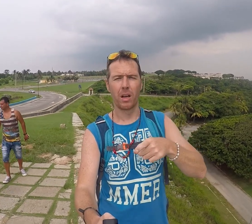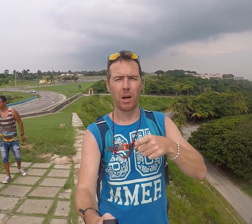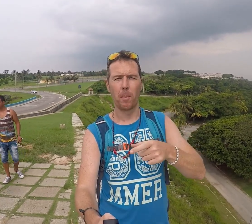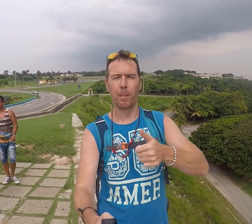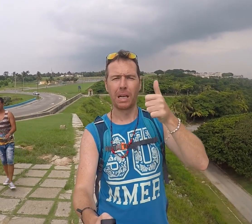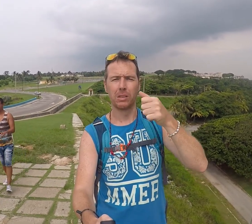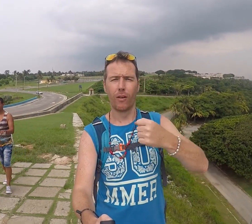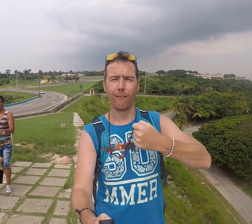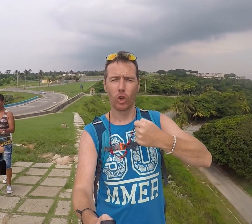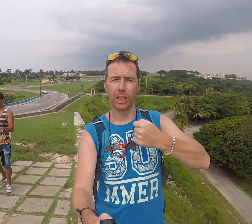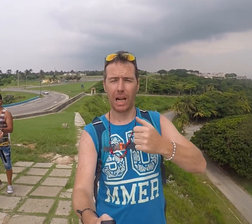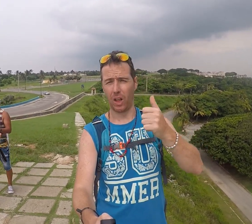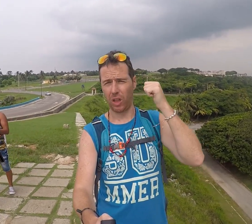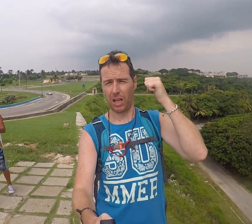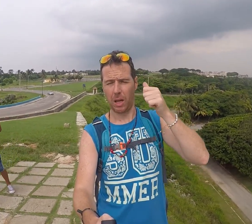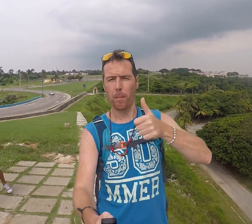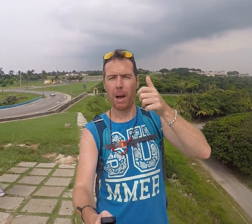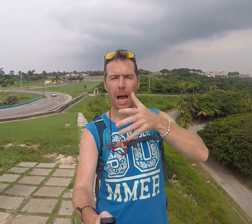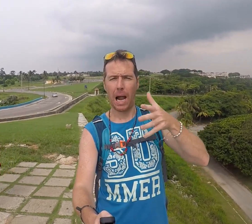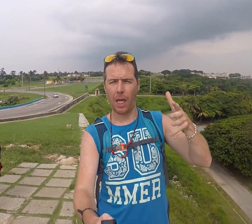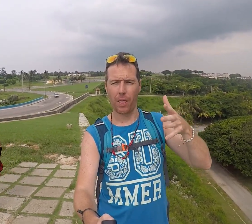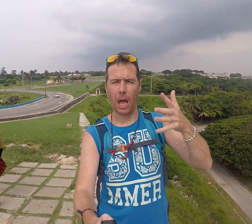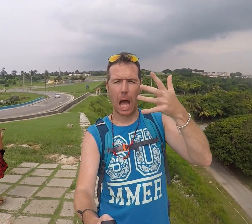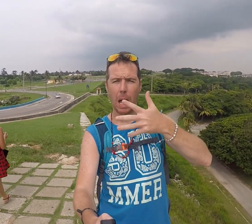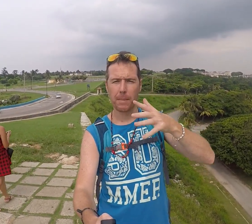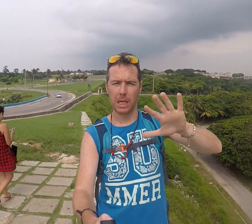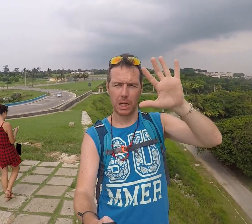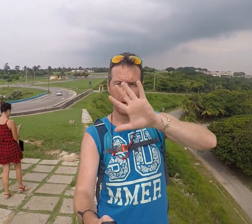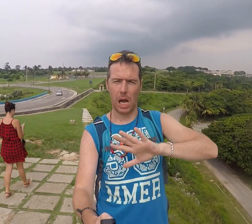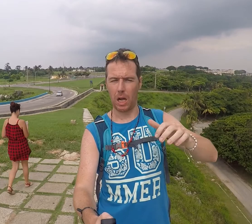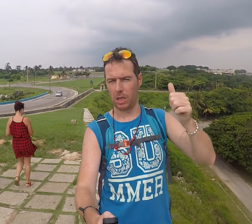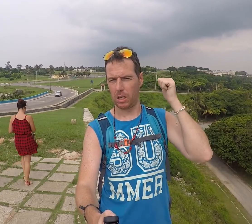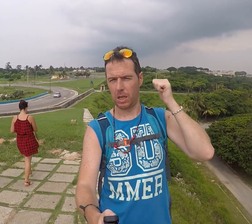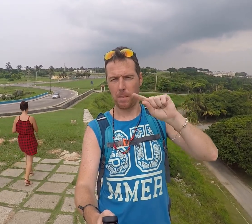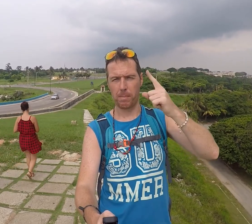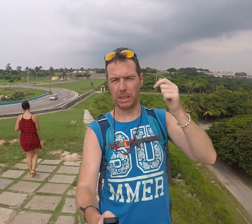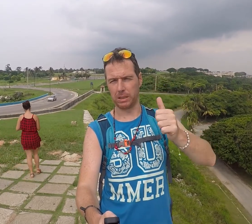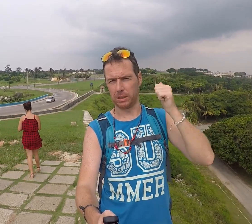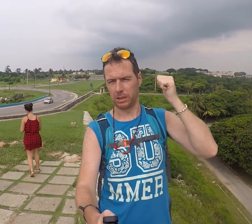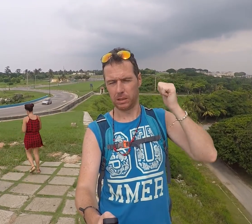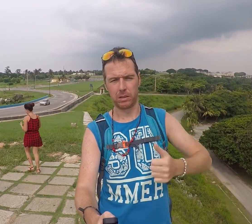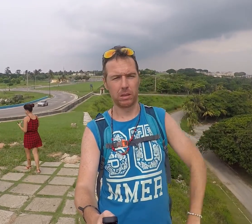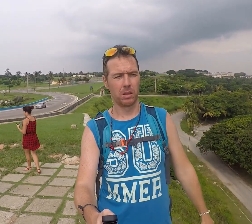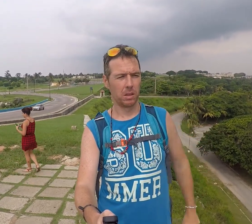Dicen que esta es la fortaleza más grande de toda América